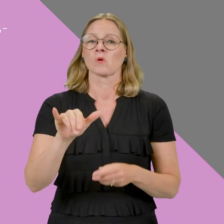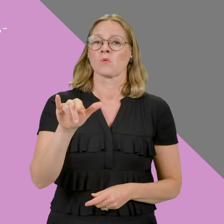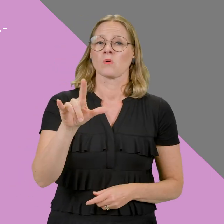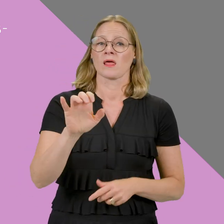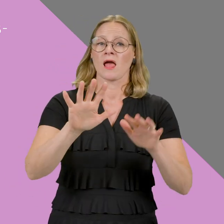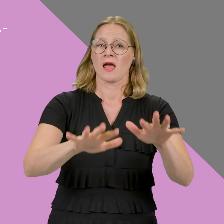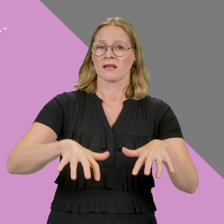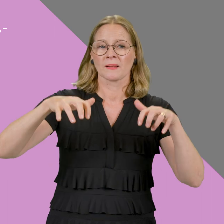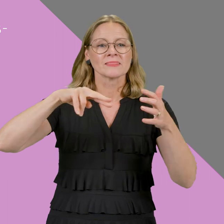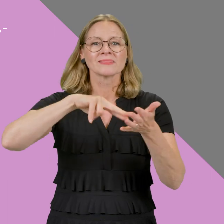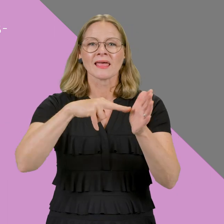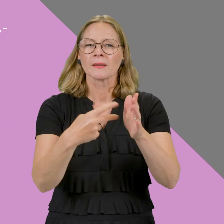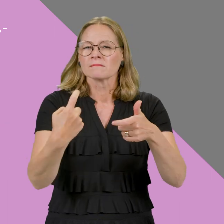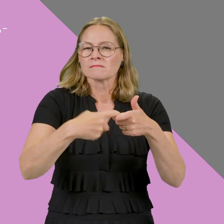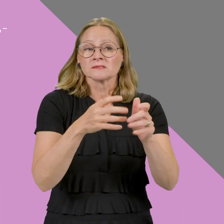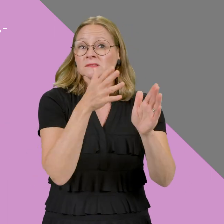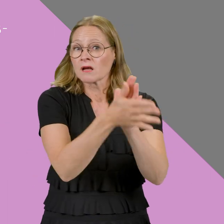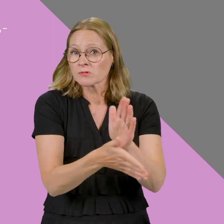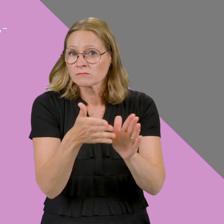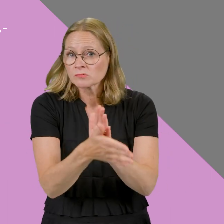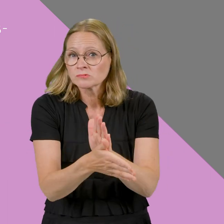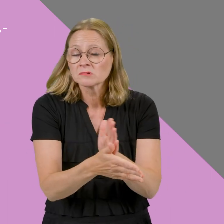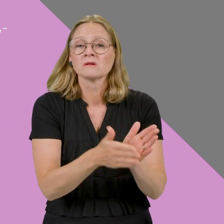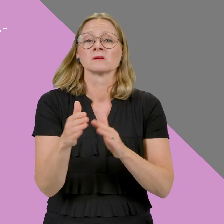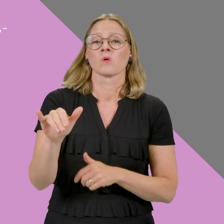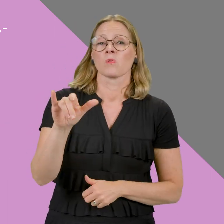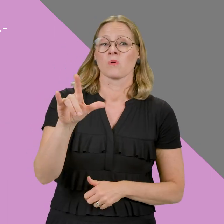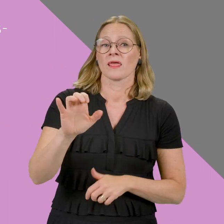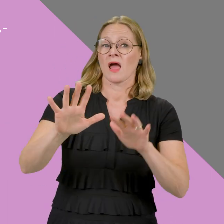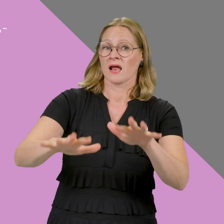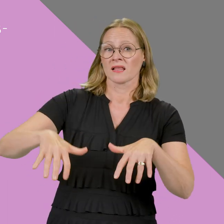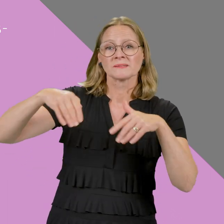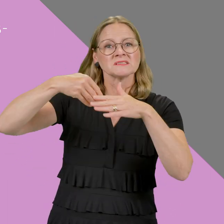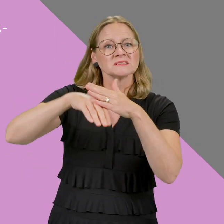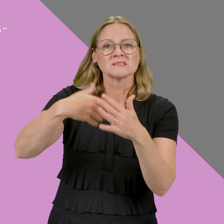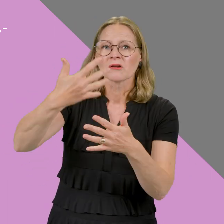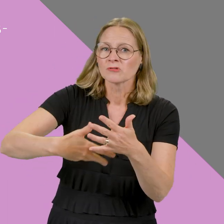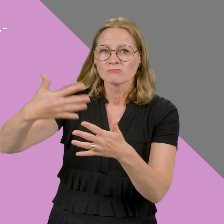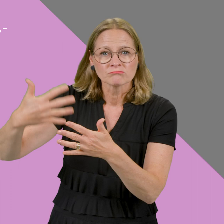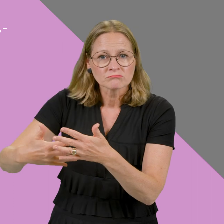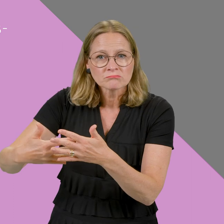Yle Areenan tekninen saavutettavuus, Yle Areenan sisällöt -